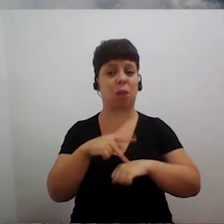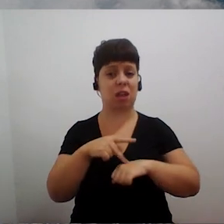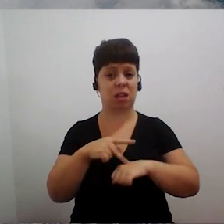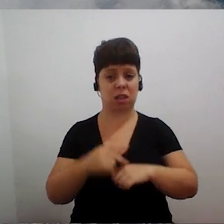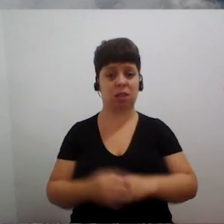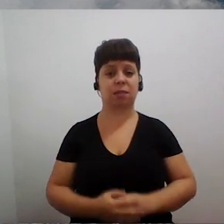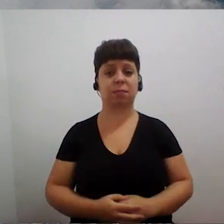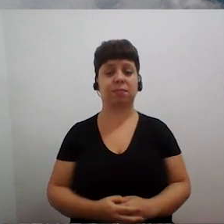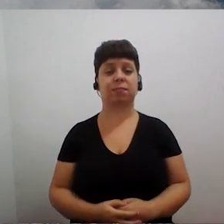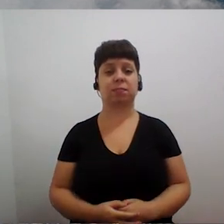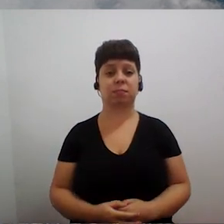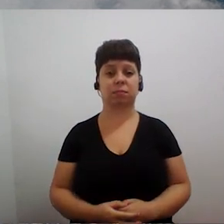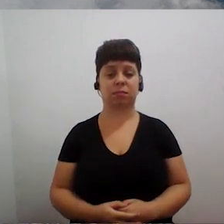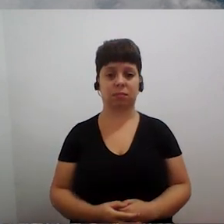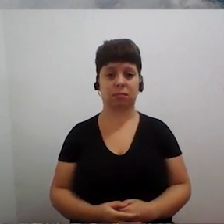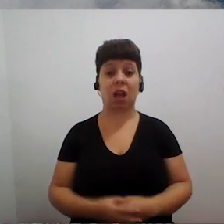porque as crianças